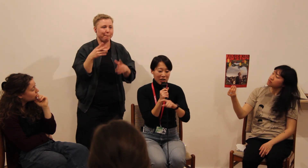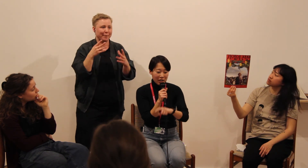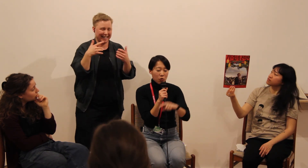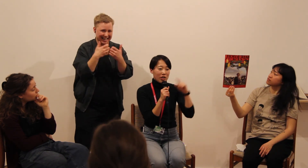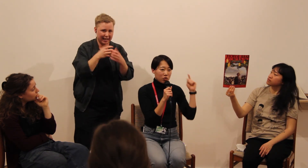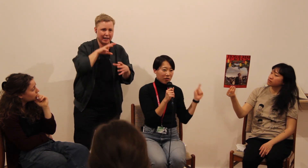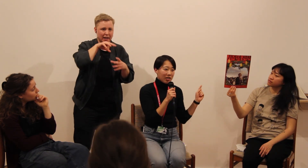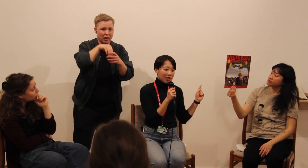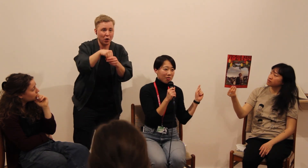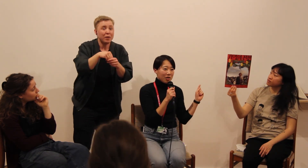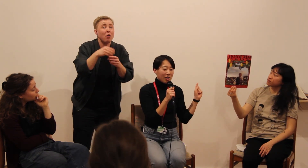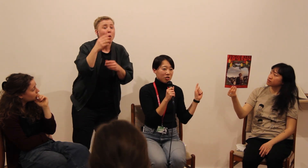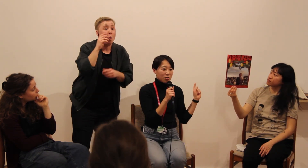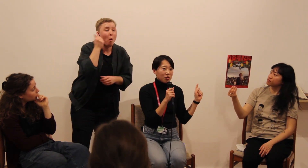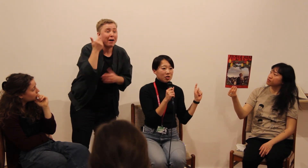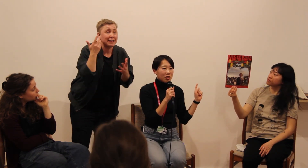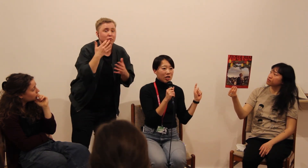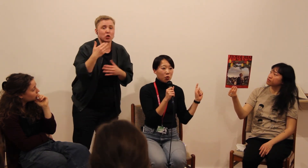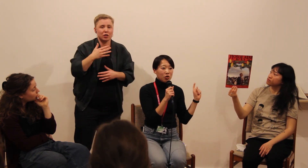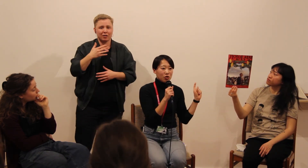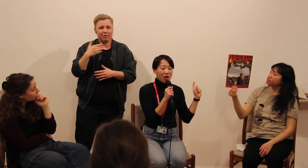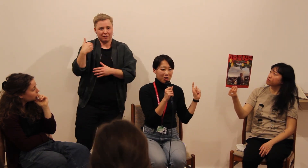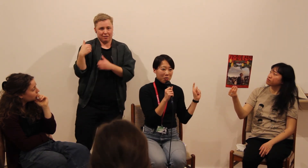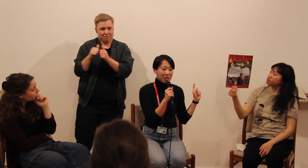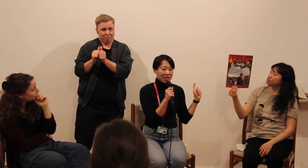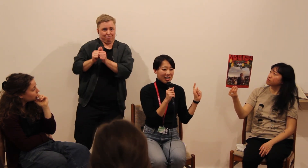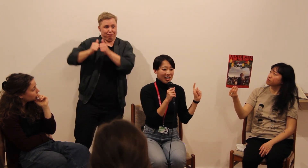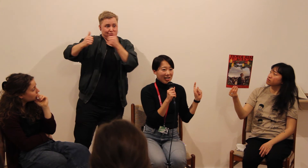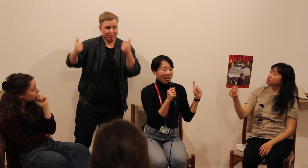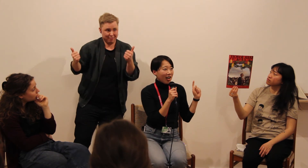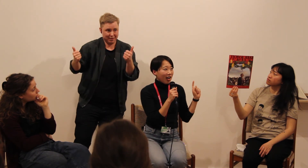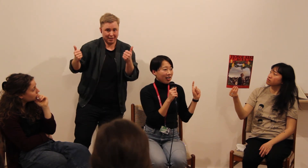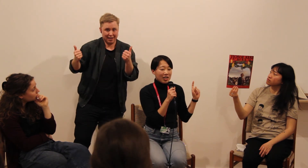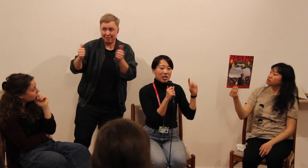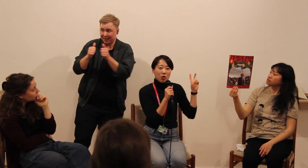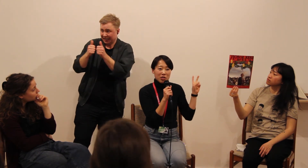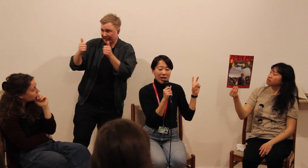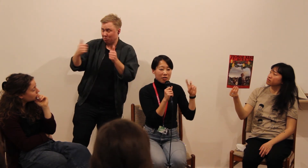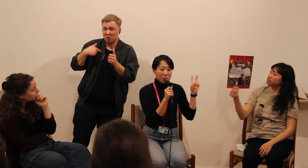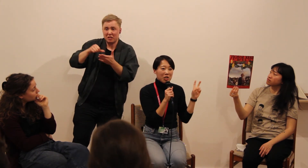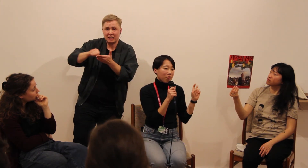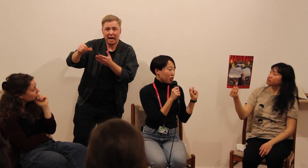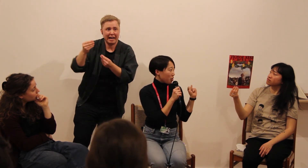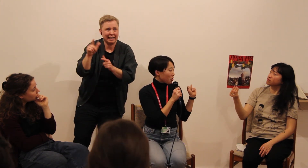deswegen hatte er sich dem Militär angeschlossen, um das Geld für die Scheidung zu bekommen, und wurde nach Vietnam geschickt.